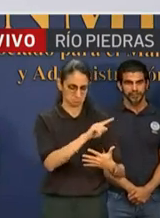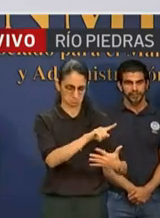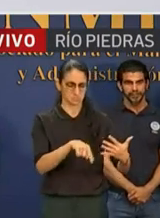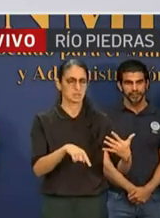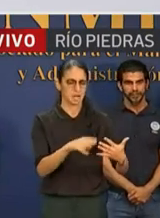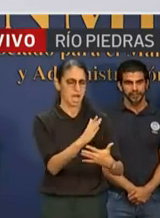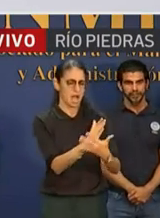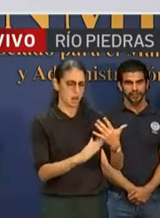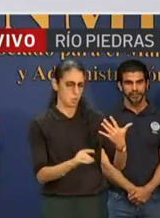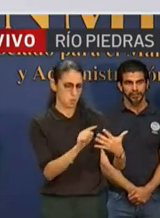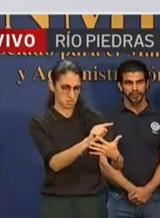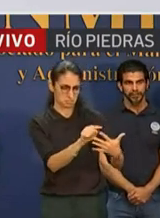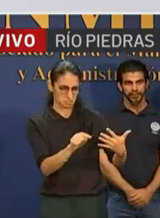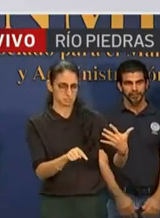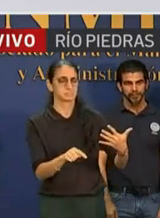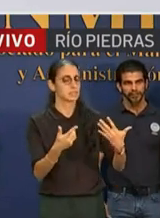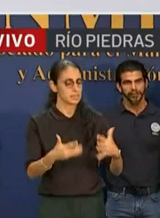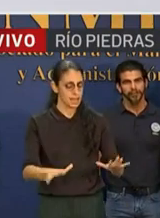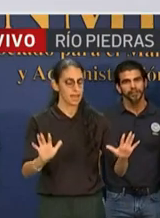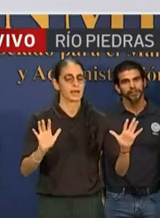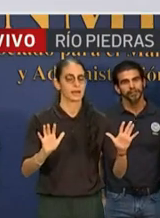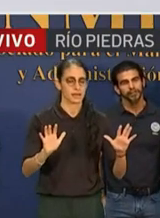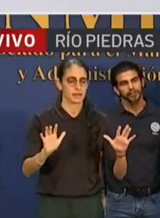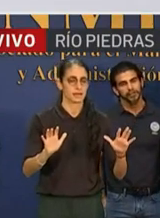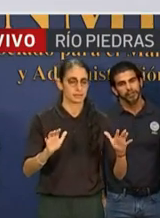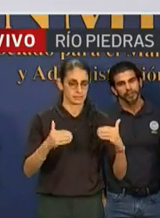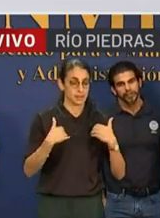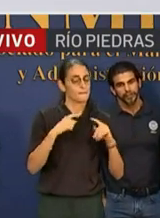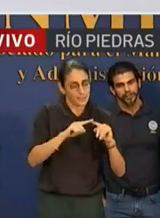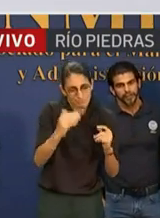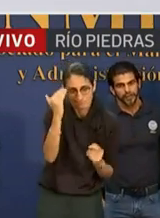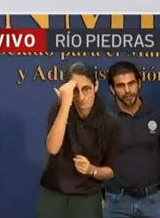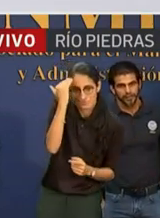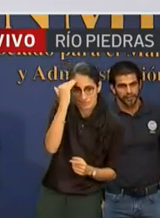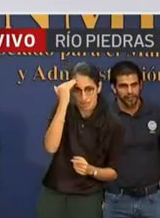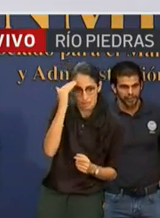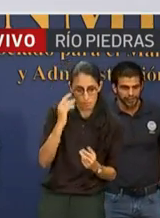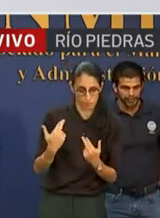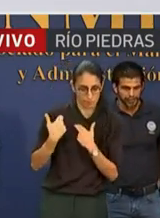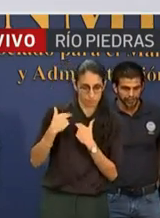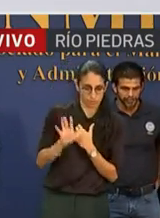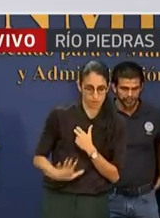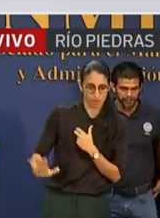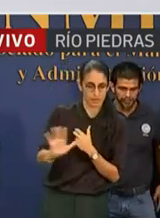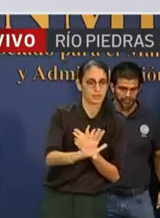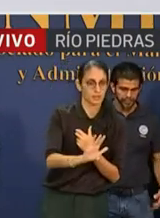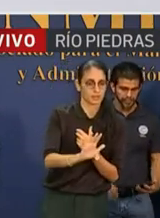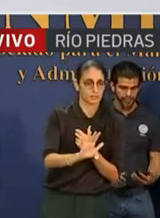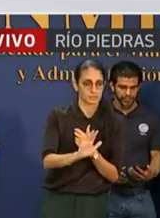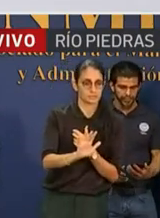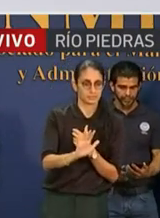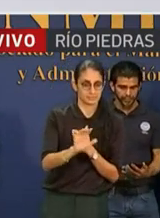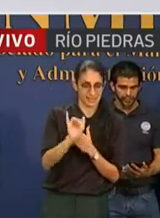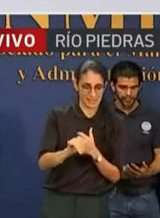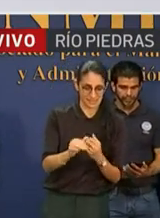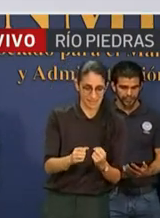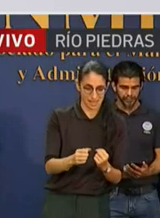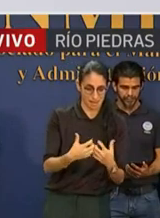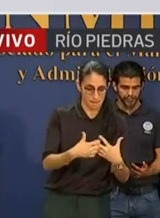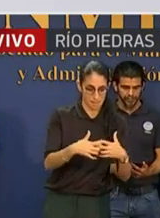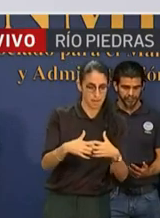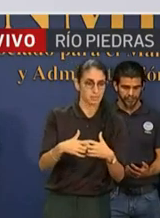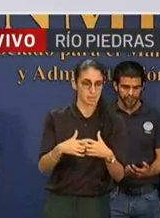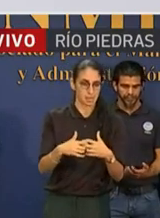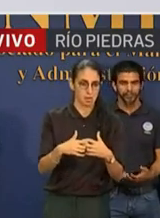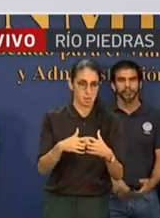DENA AGUADO, LA PLANTA DE CAYEY